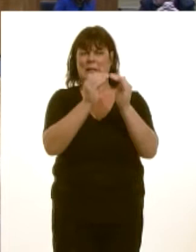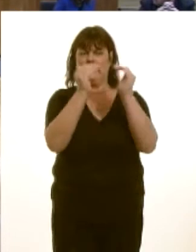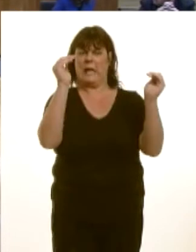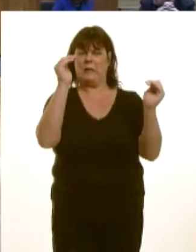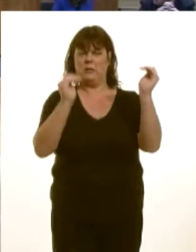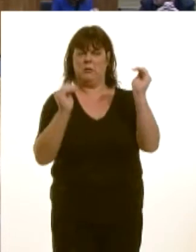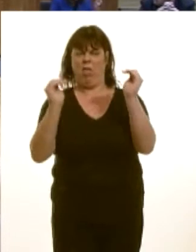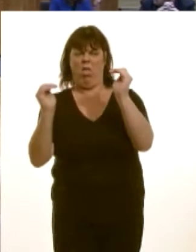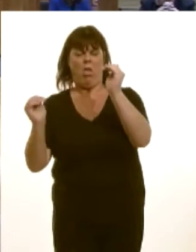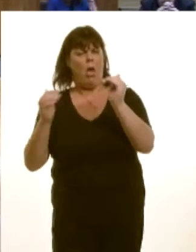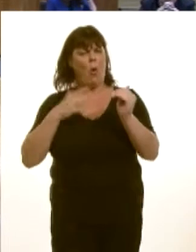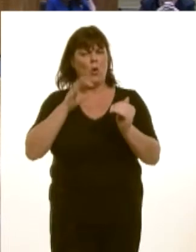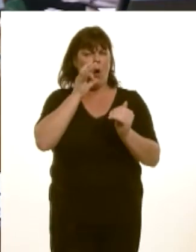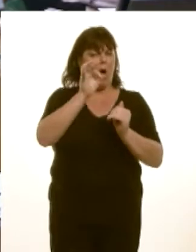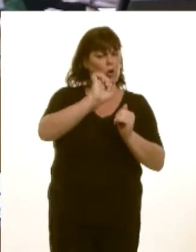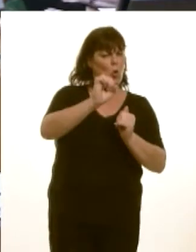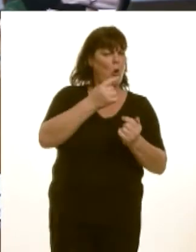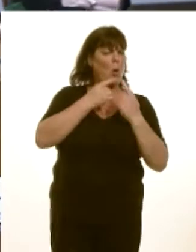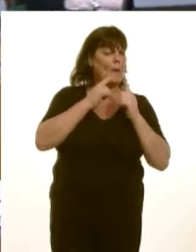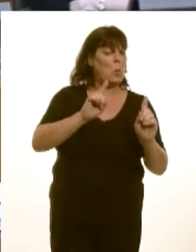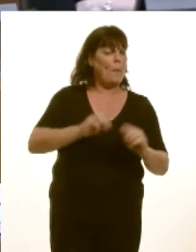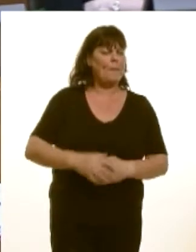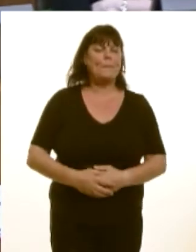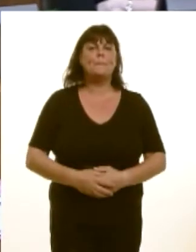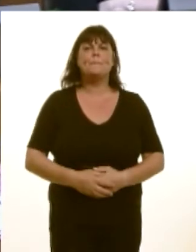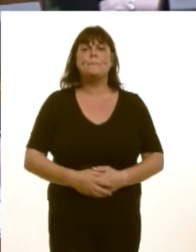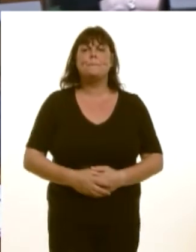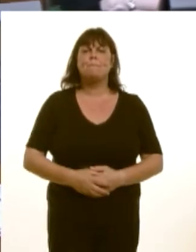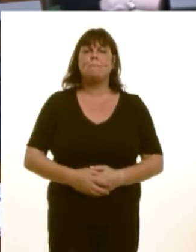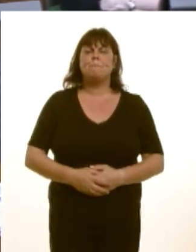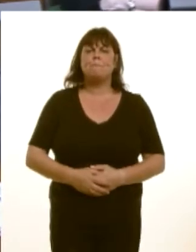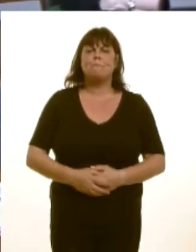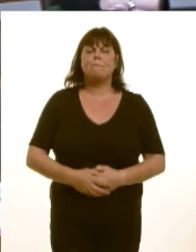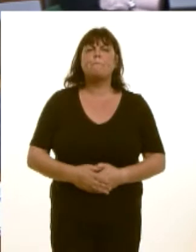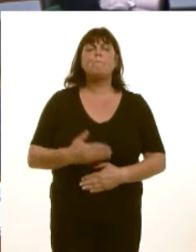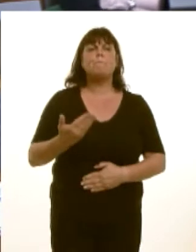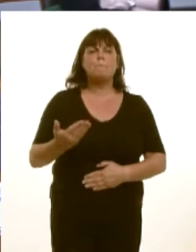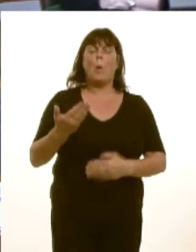ei hunain, a bydd y rheoliadau eu hunain gerbron y Cynulliad ym mis Mawrth.